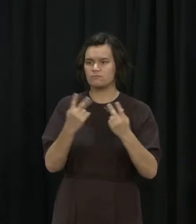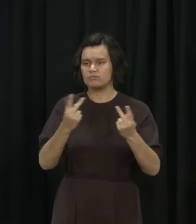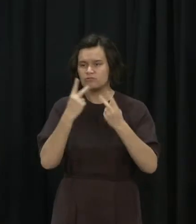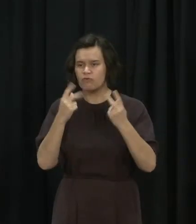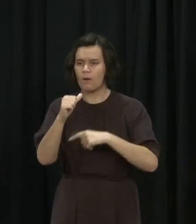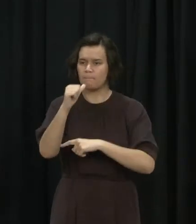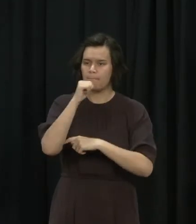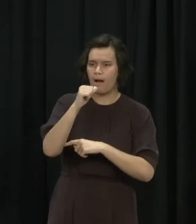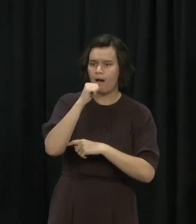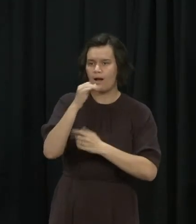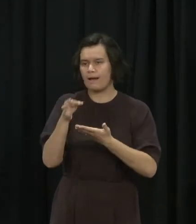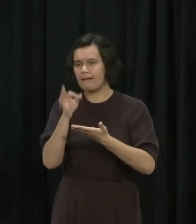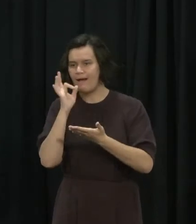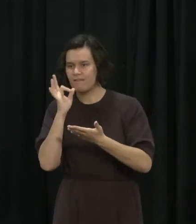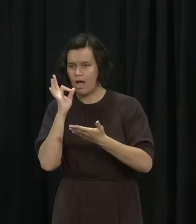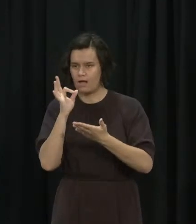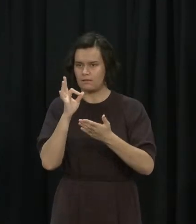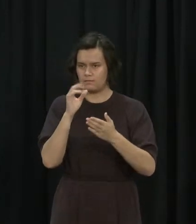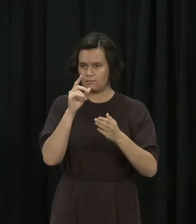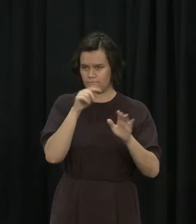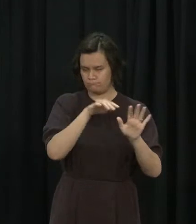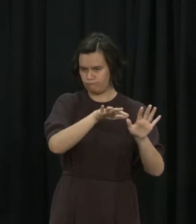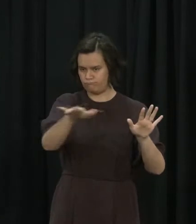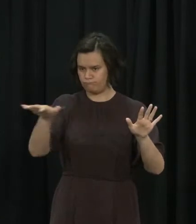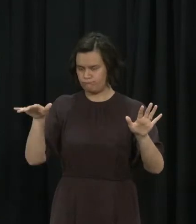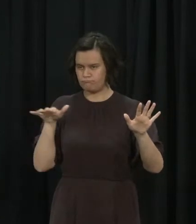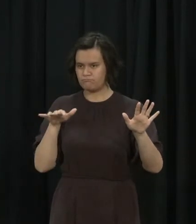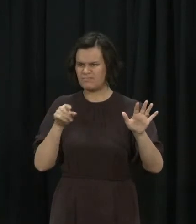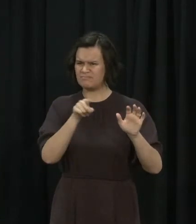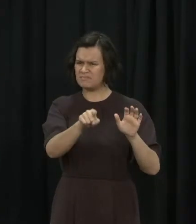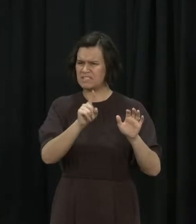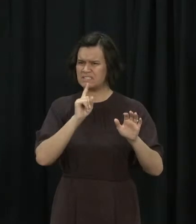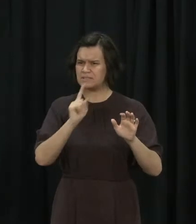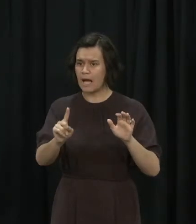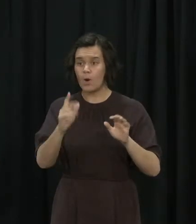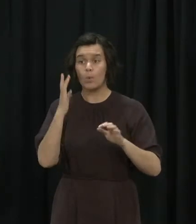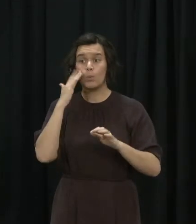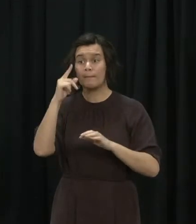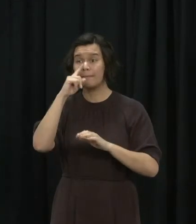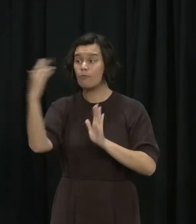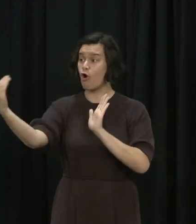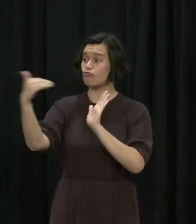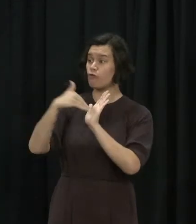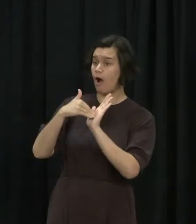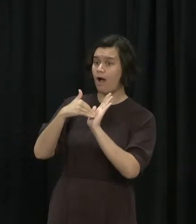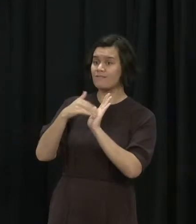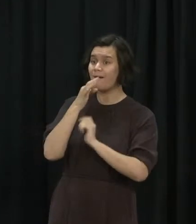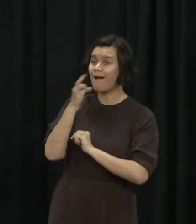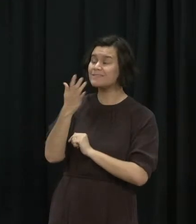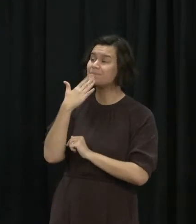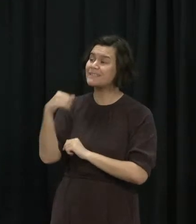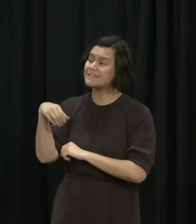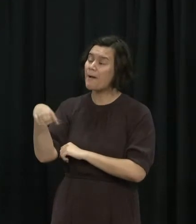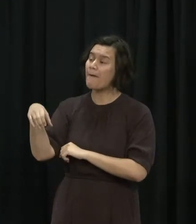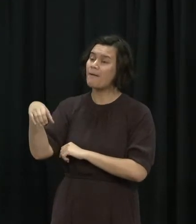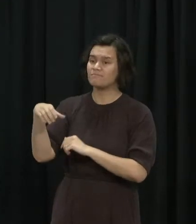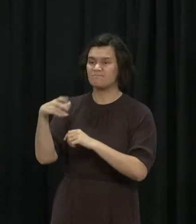Ki te hanga i te tirohanga mo te huarahi o tenei werohanga mo te rima ki te Ka taea e nga tamariki 11-tau te angitu ake.